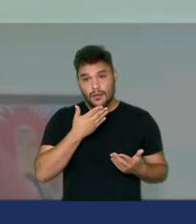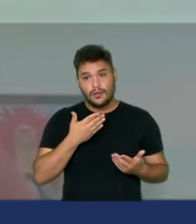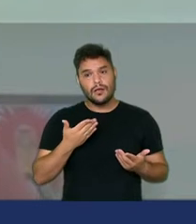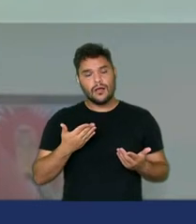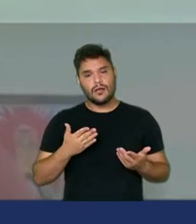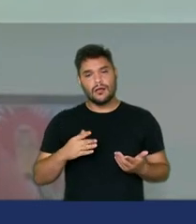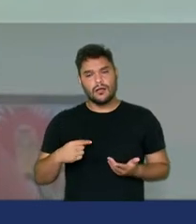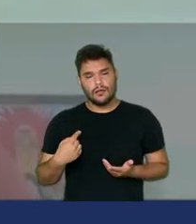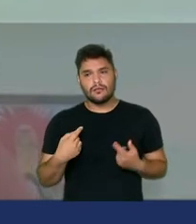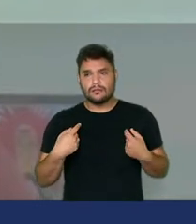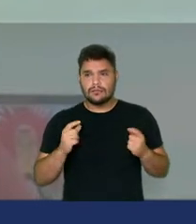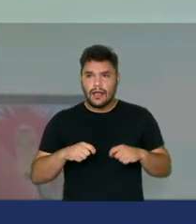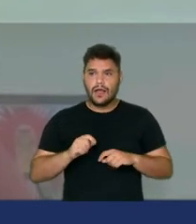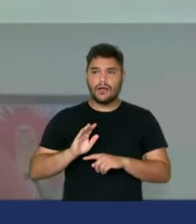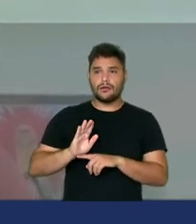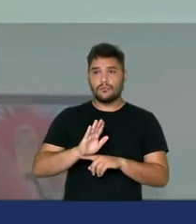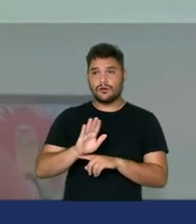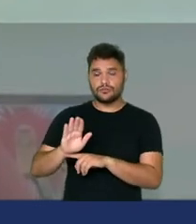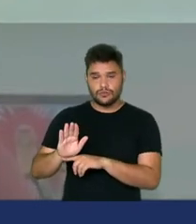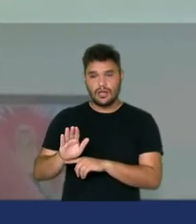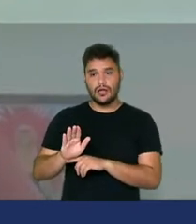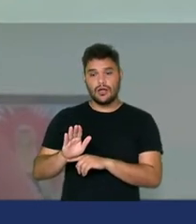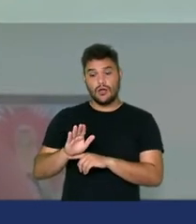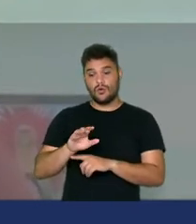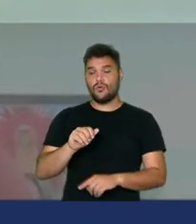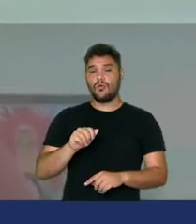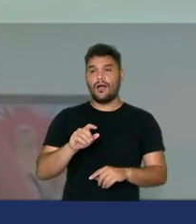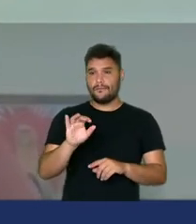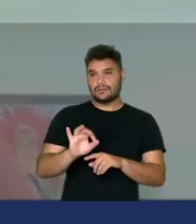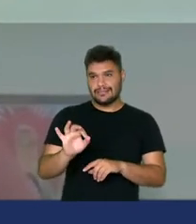ARRECADAÇÃO BRUTA. ENTÃO MELHORA O SENTIDO DE UMA PERMISSÃO, MAS TAMBÉM ELA CONTRIBUI COM ESSA ALÍQUOTA.